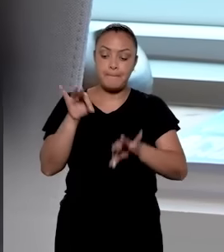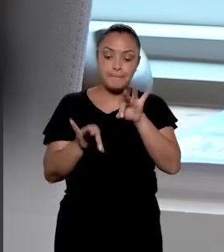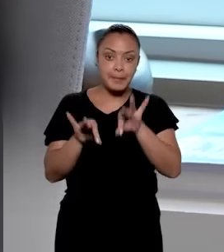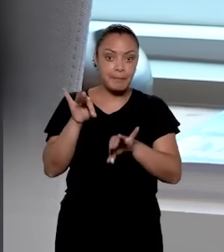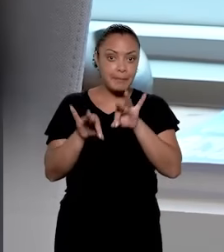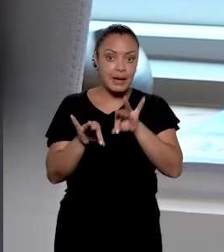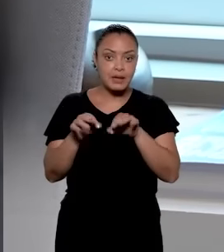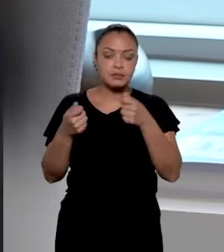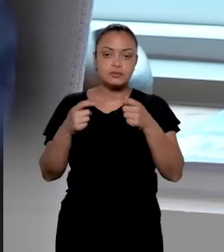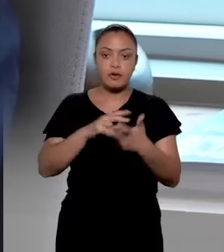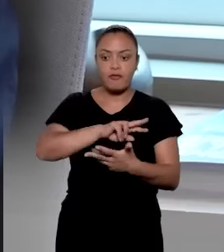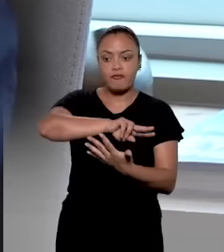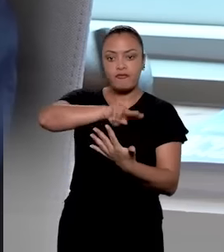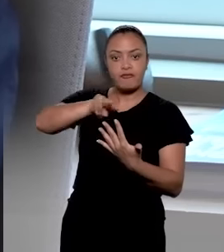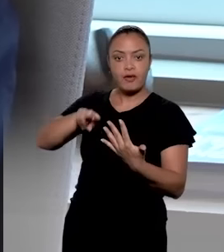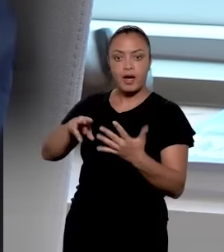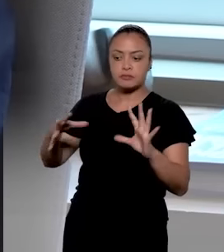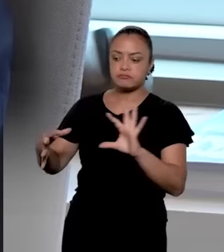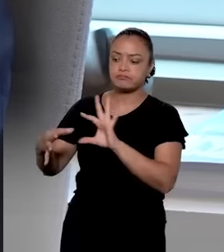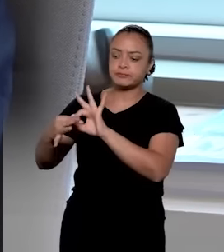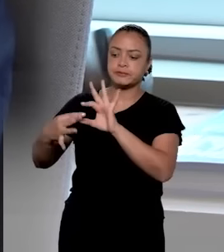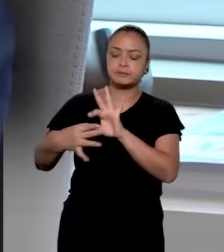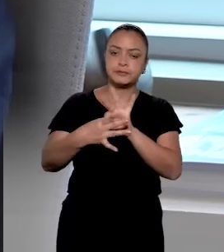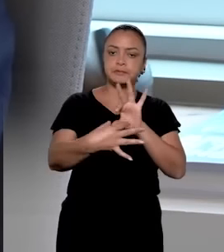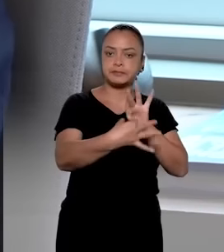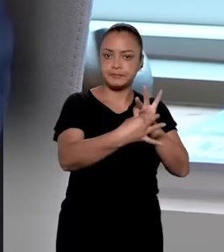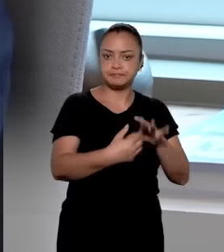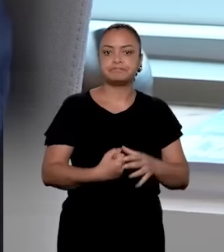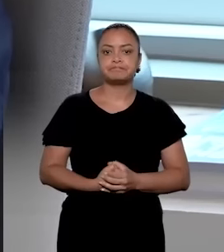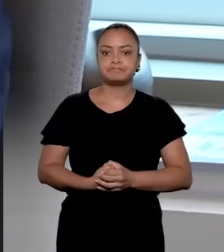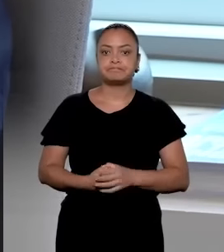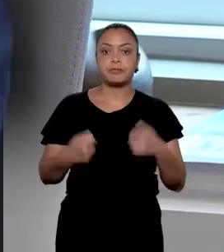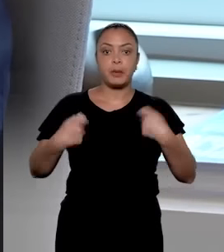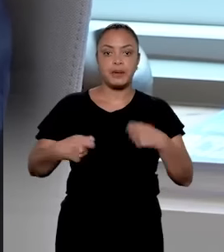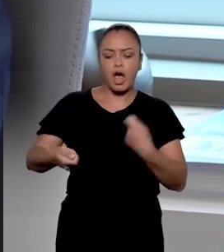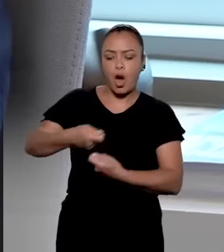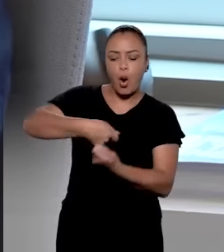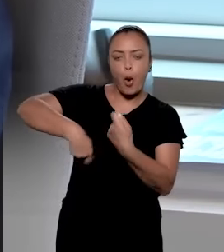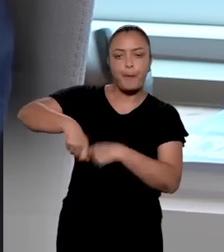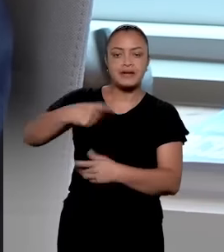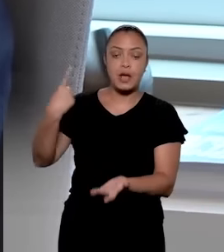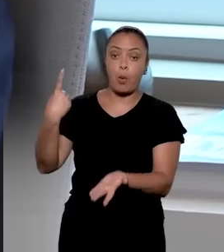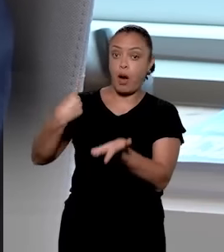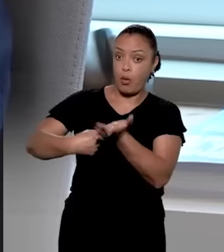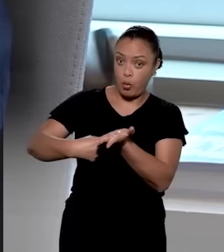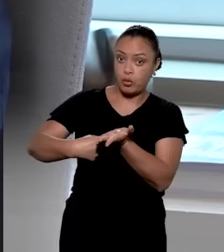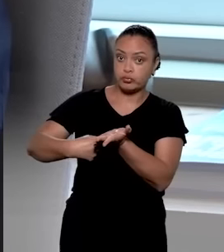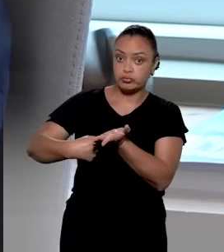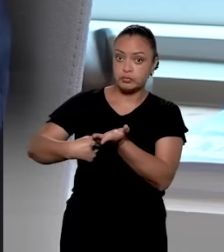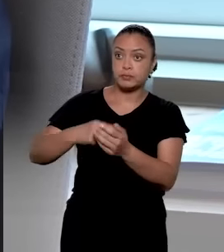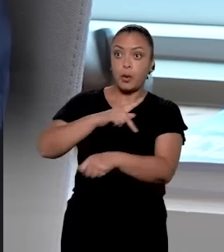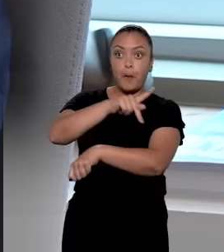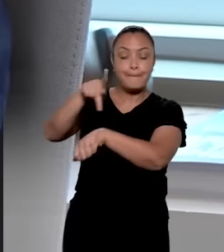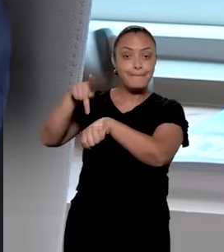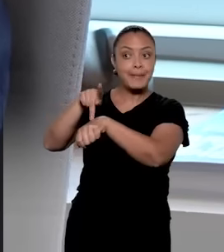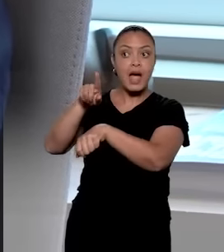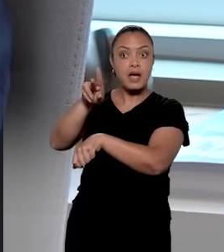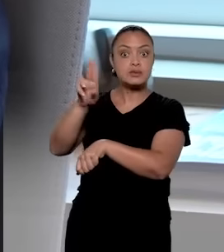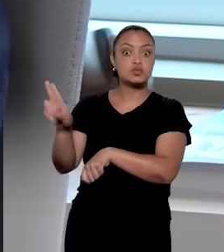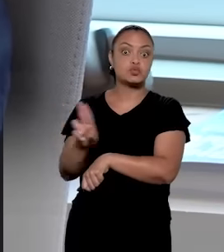integração de planos. O que nós vamos precisar? Primeiro, acordos comerciais com grandes países